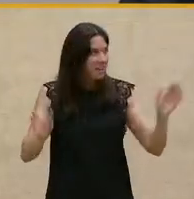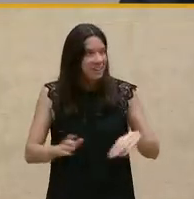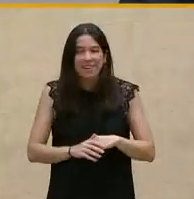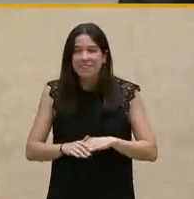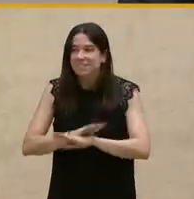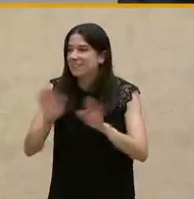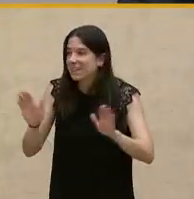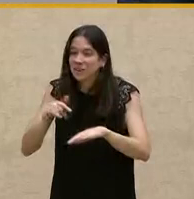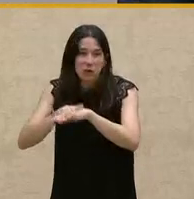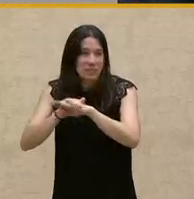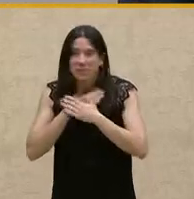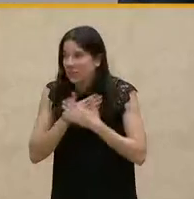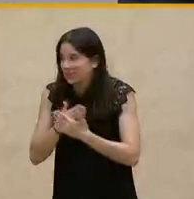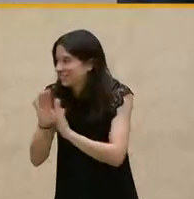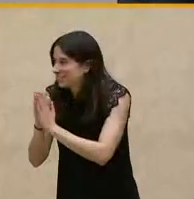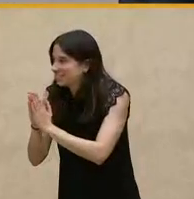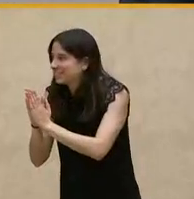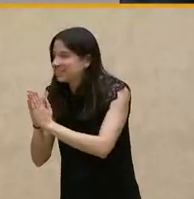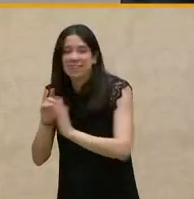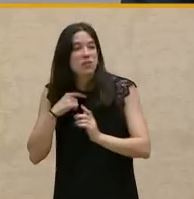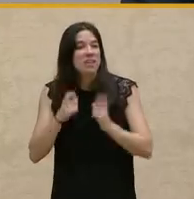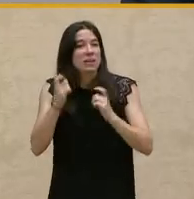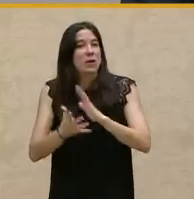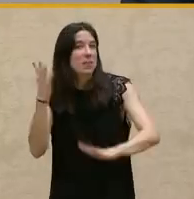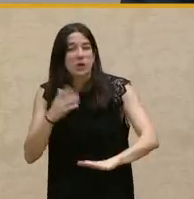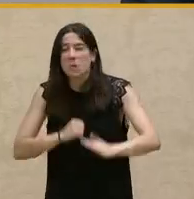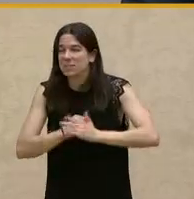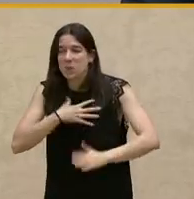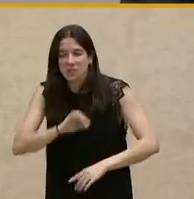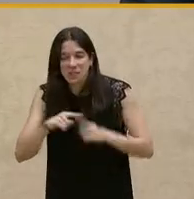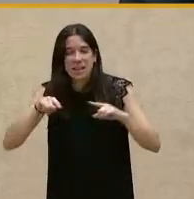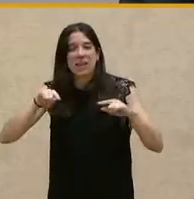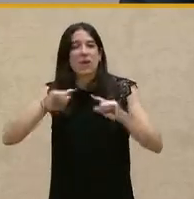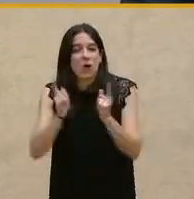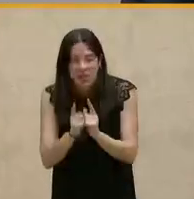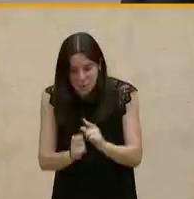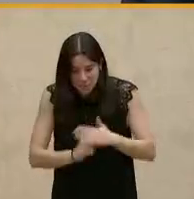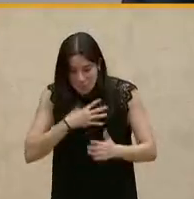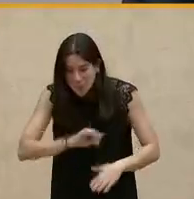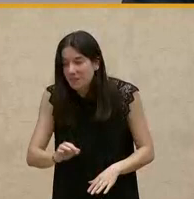Lo siento. Fui lo más rápido posible, lo más concisa posible. Quiero que os quedéis cuando